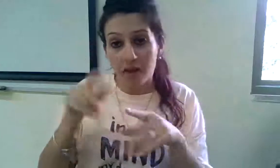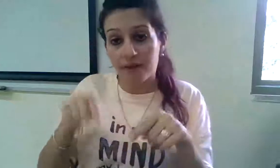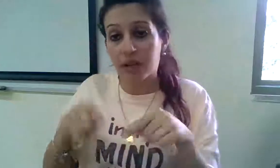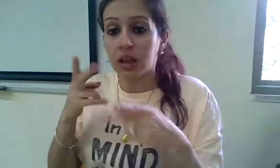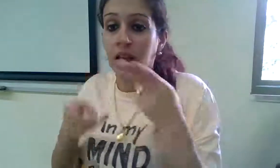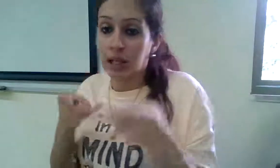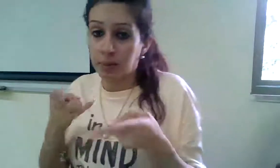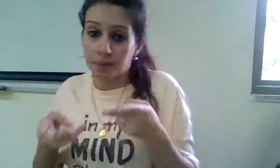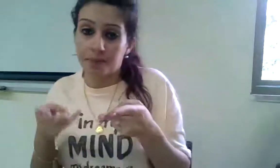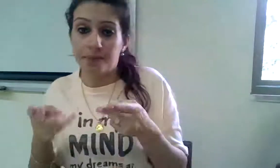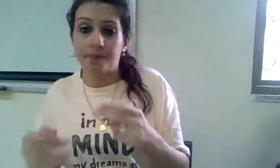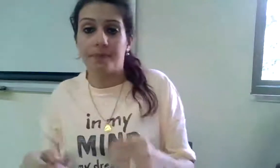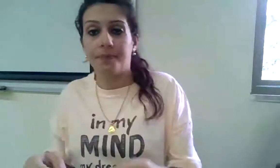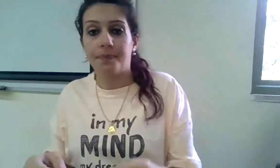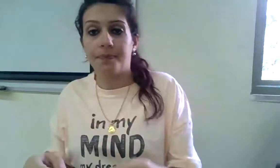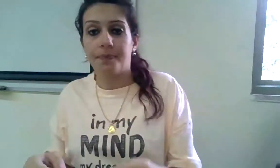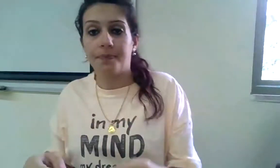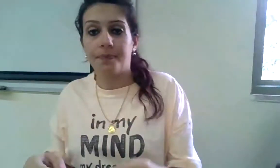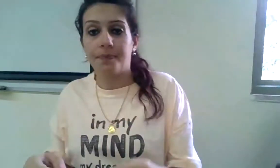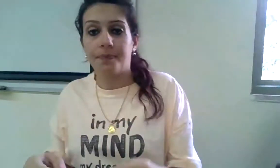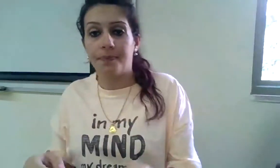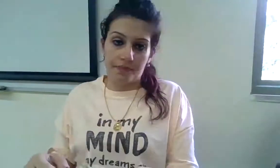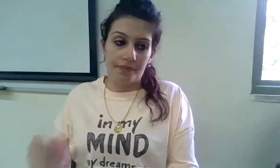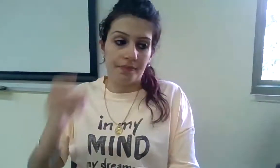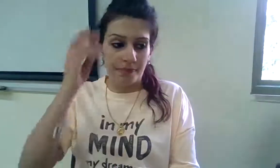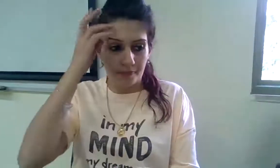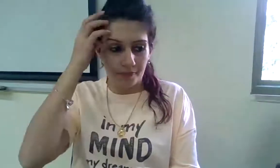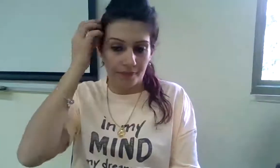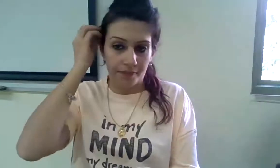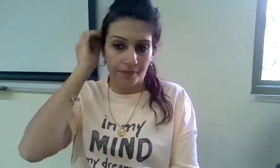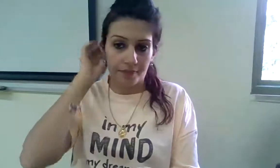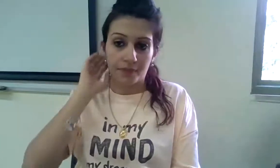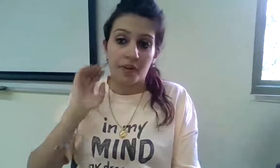وبناء على قدراته بالذات عندما يتعلق الأمر بالأطفال